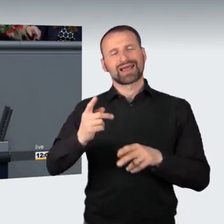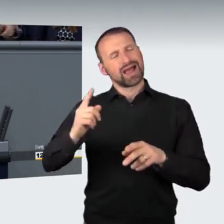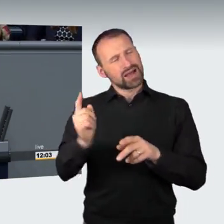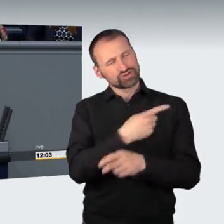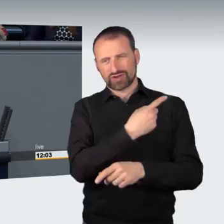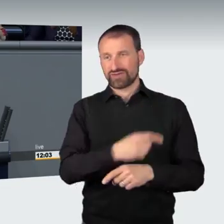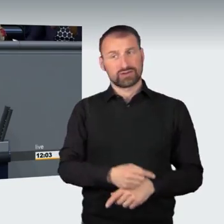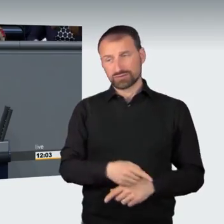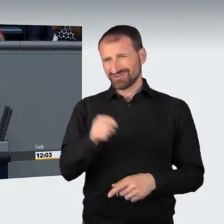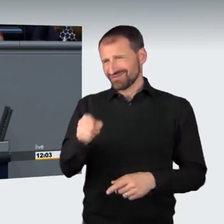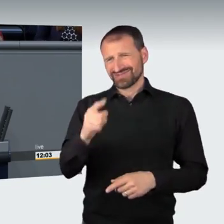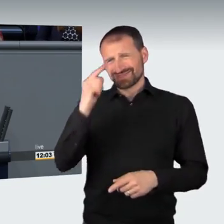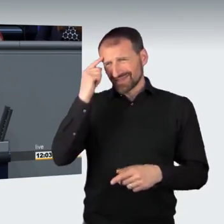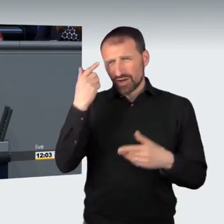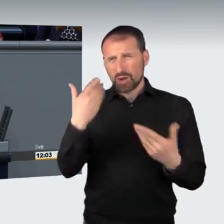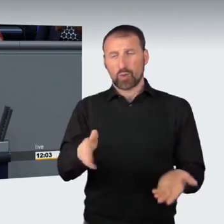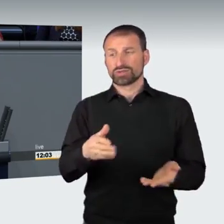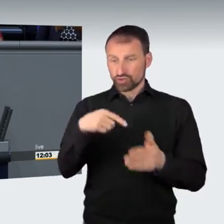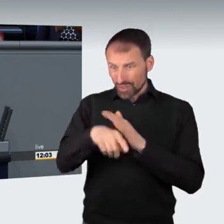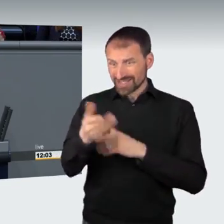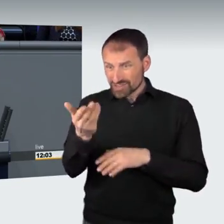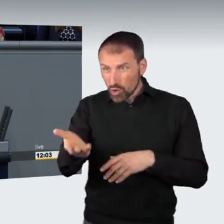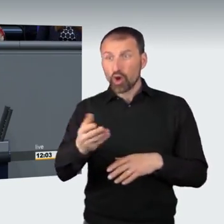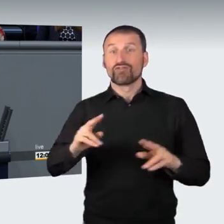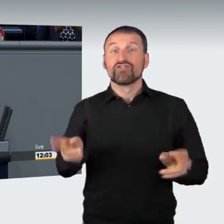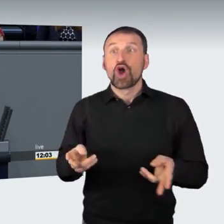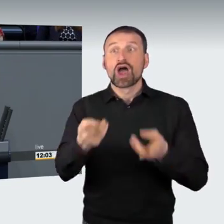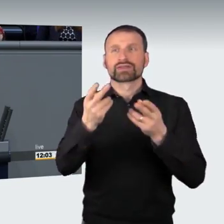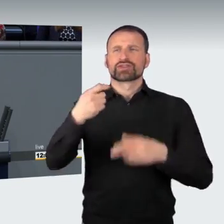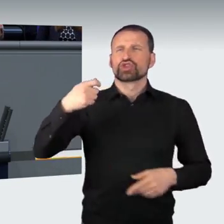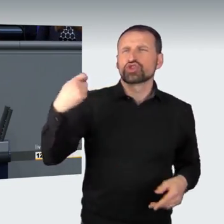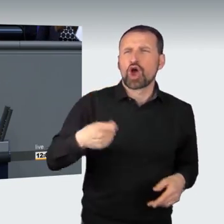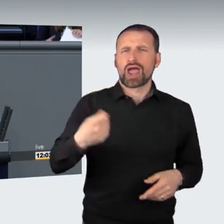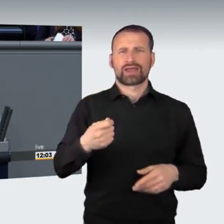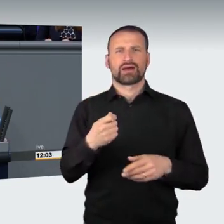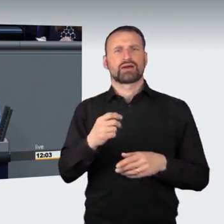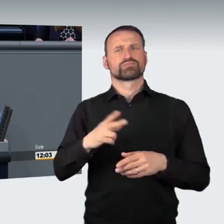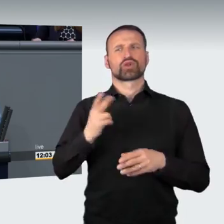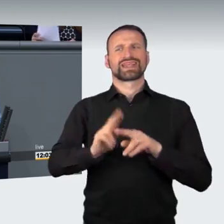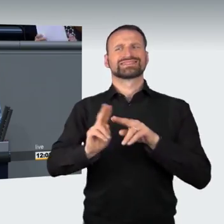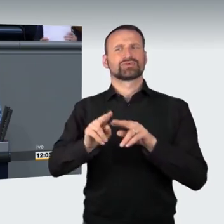(Applaus) Wir müssen bei den Mietspiegeln nachbessern.